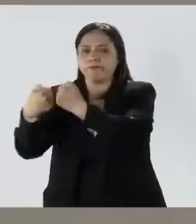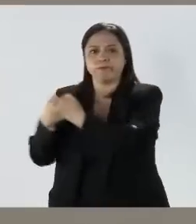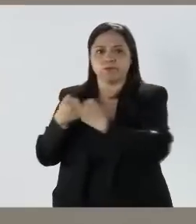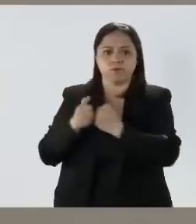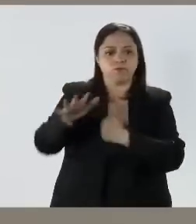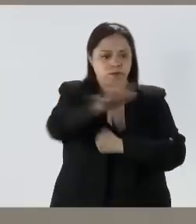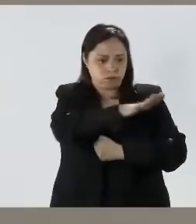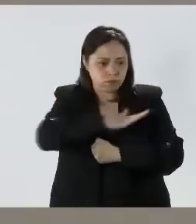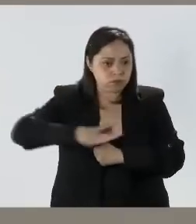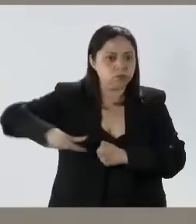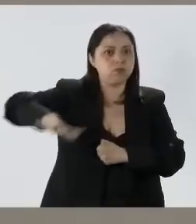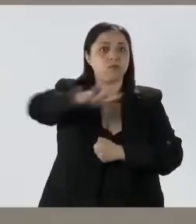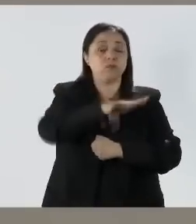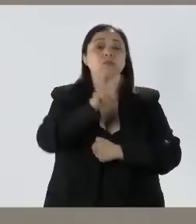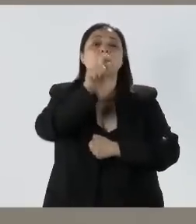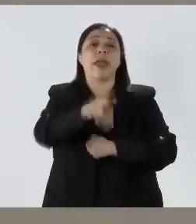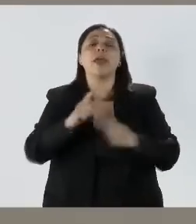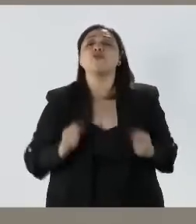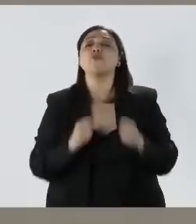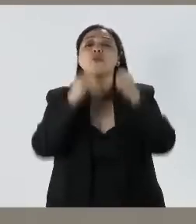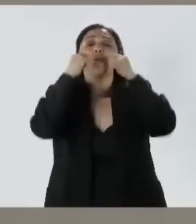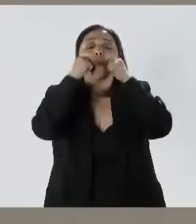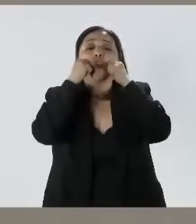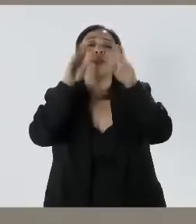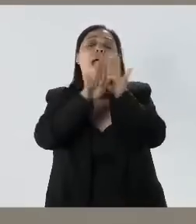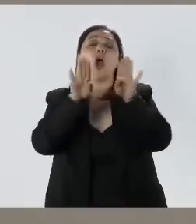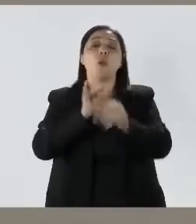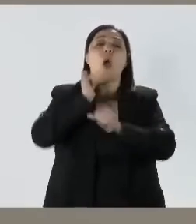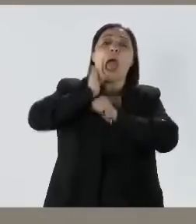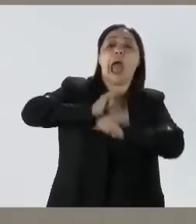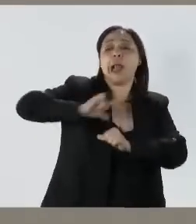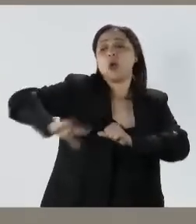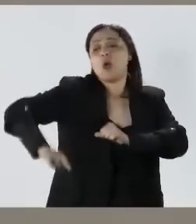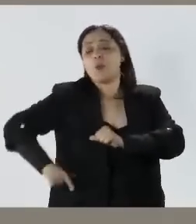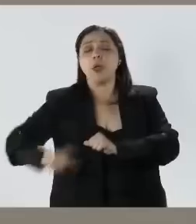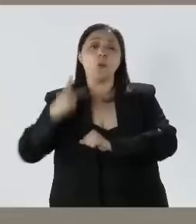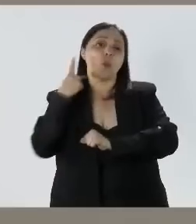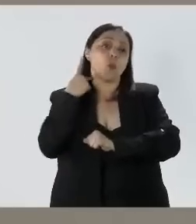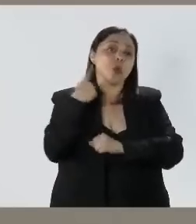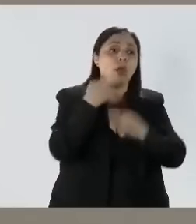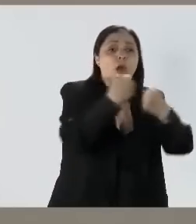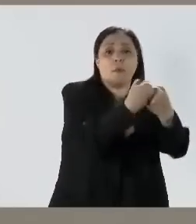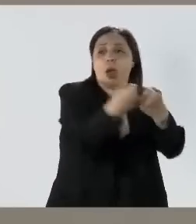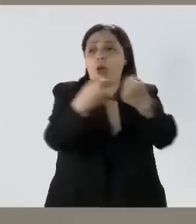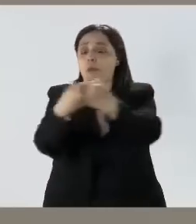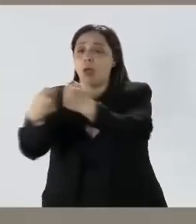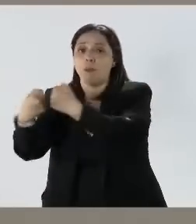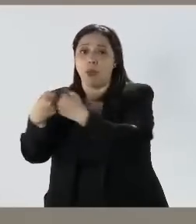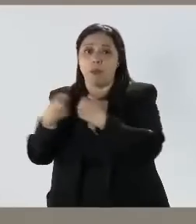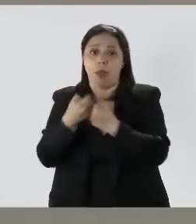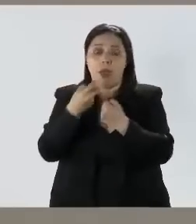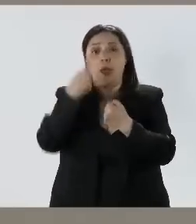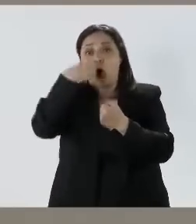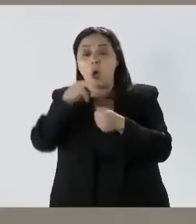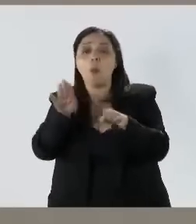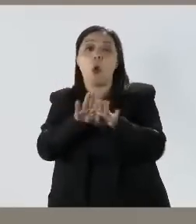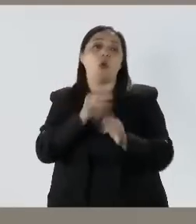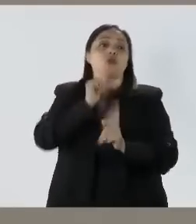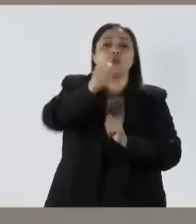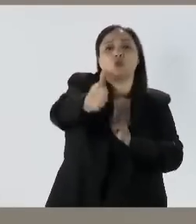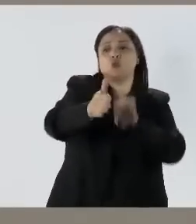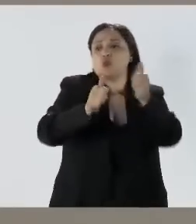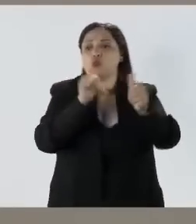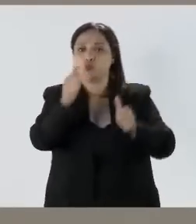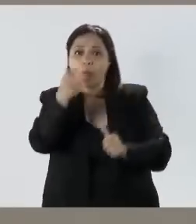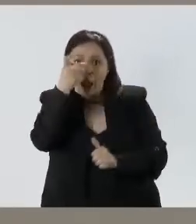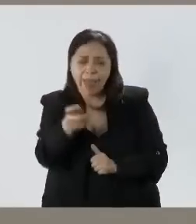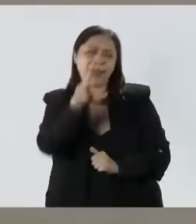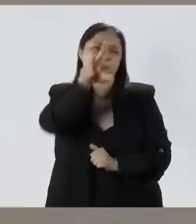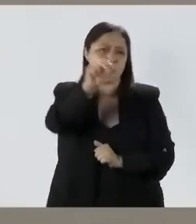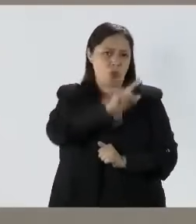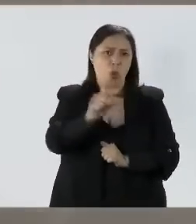que las divisiones administrativas y políticas dividan las soluciones tenemos retos comunes y